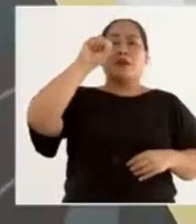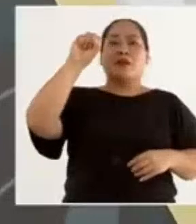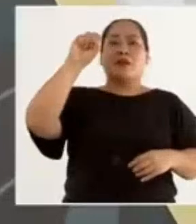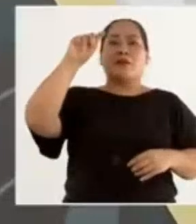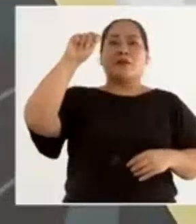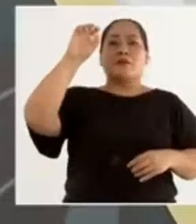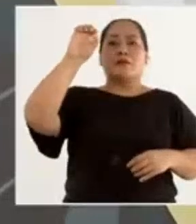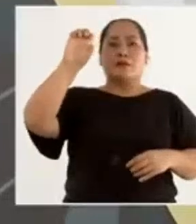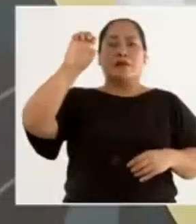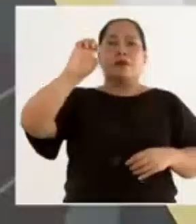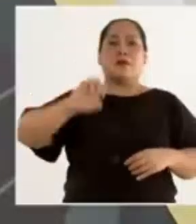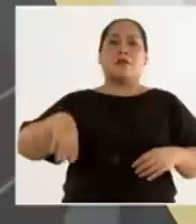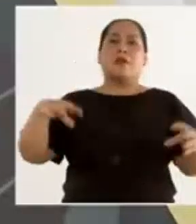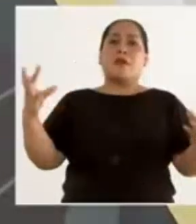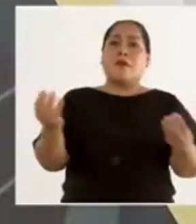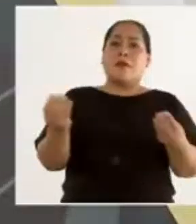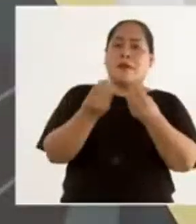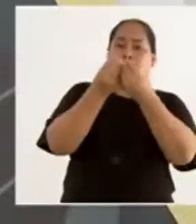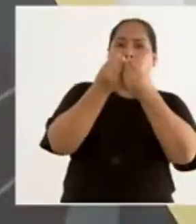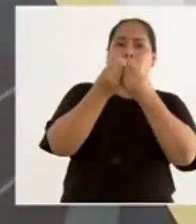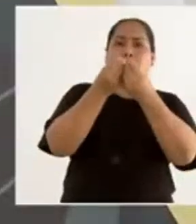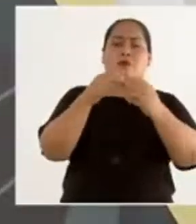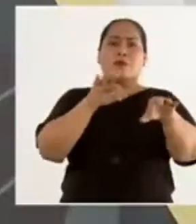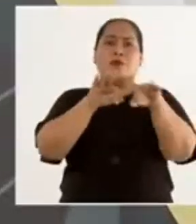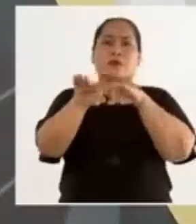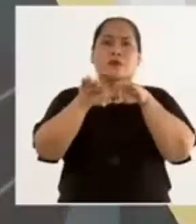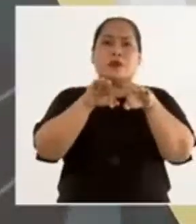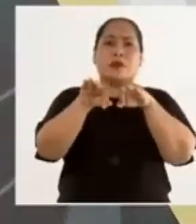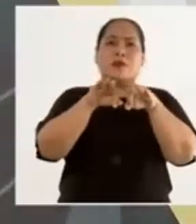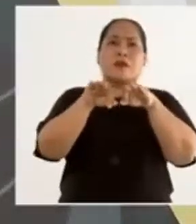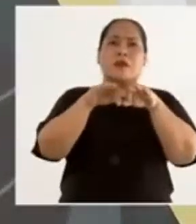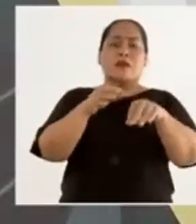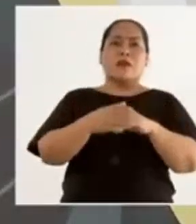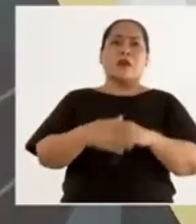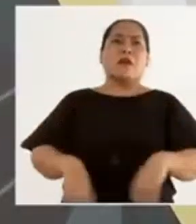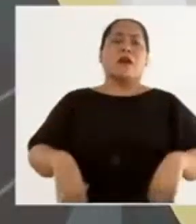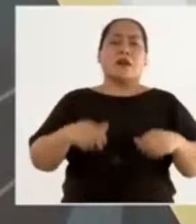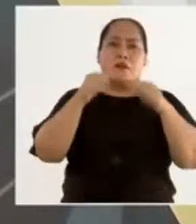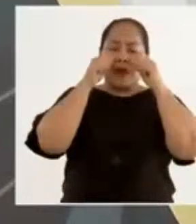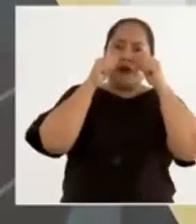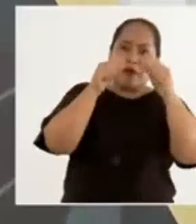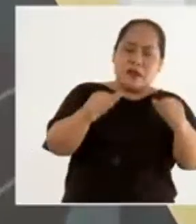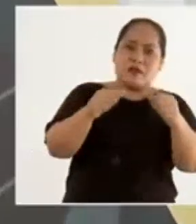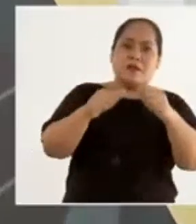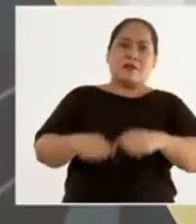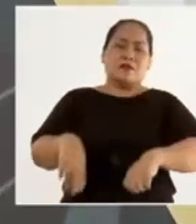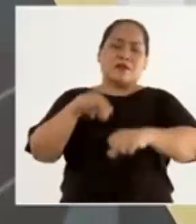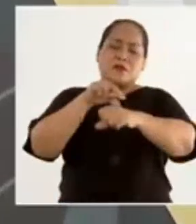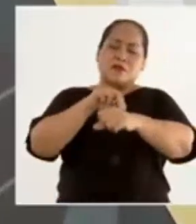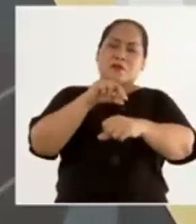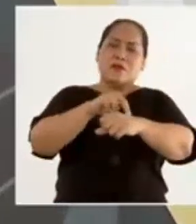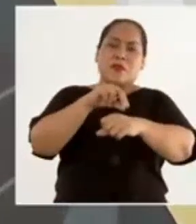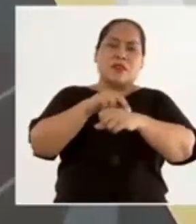y asistir a los sitios donde se brinde la mejor atención médica, independientemente de